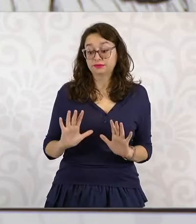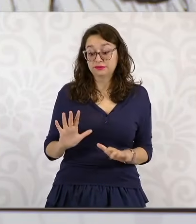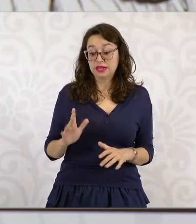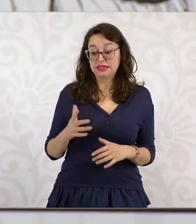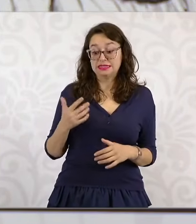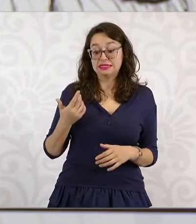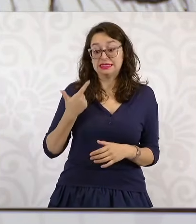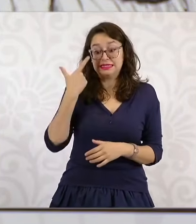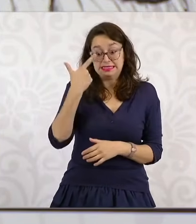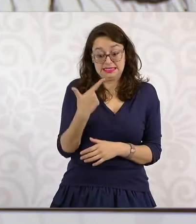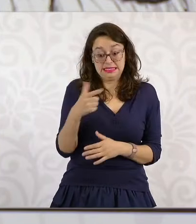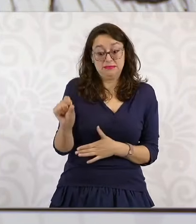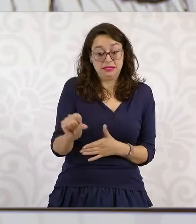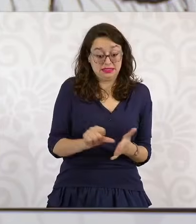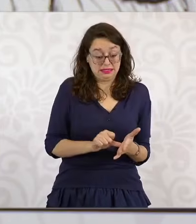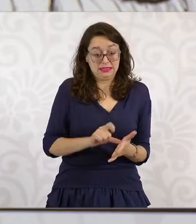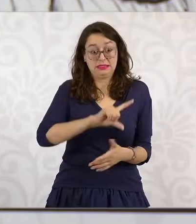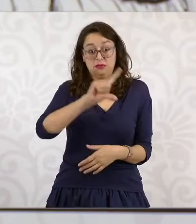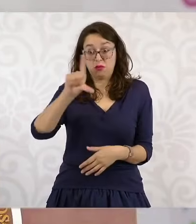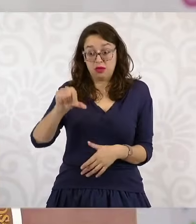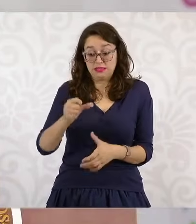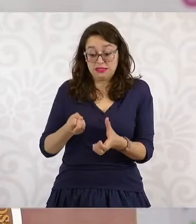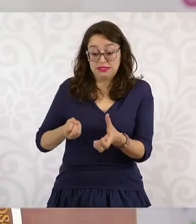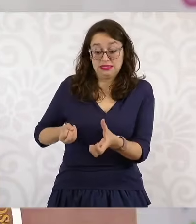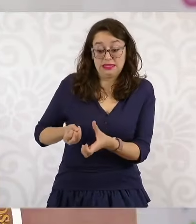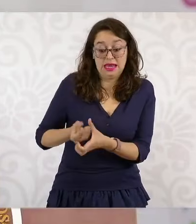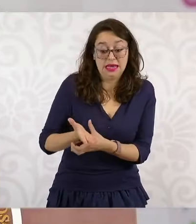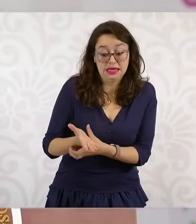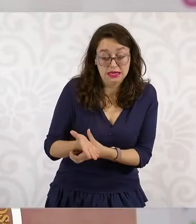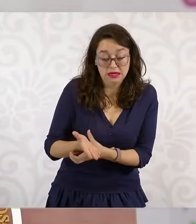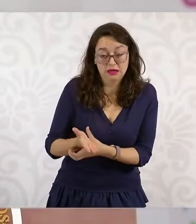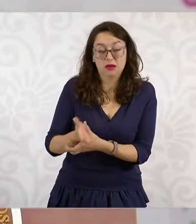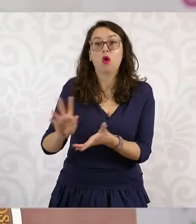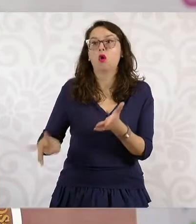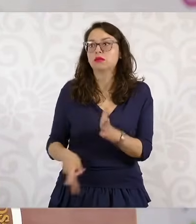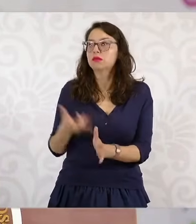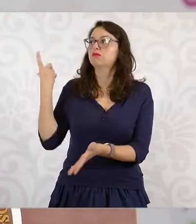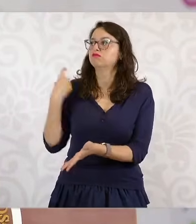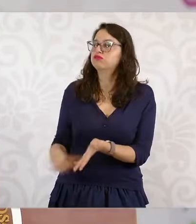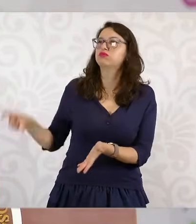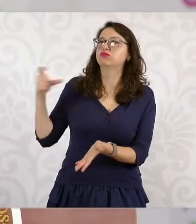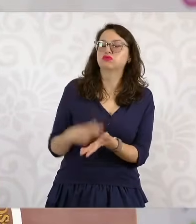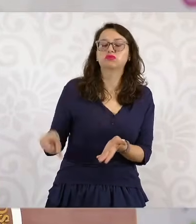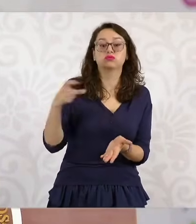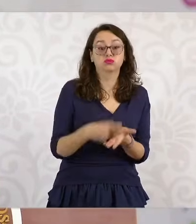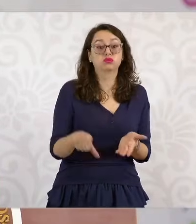volvieron a reunirse y el consumo de los mexicanos se volvió otra vez altísimo. Tomamos medidas,